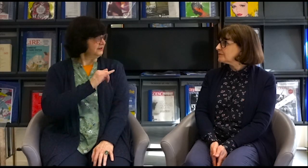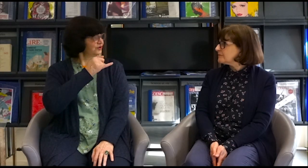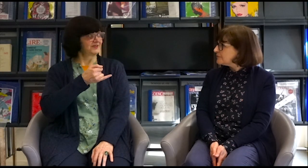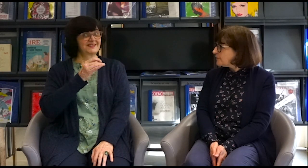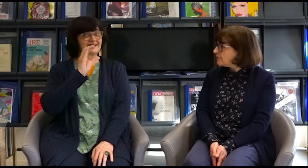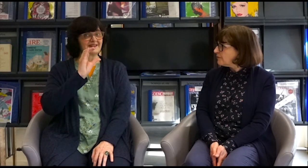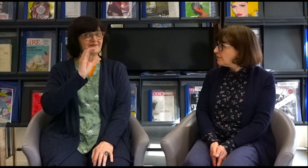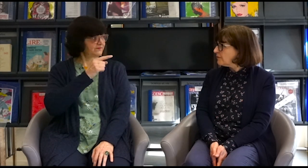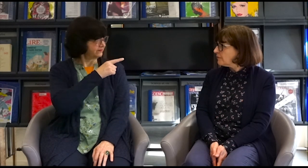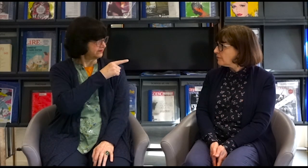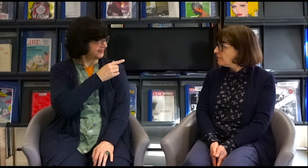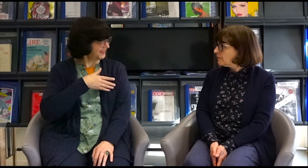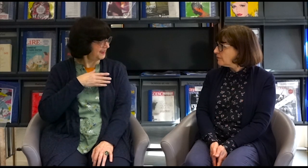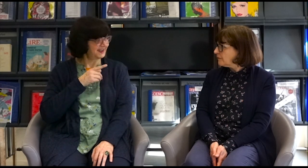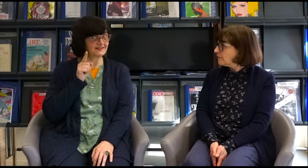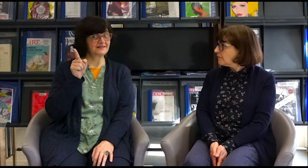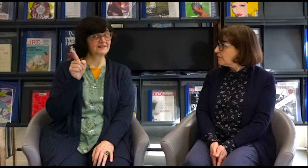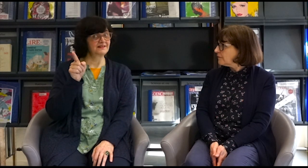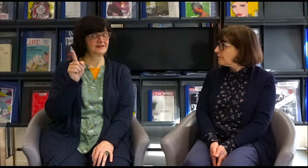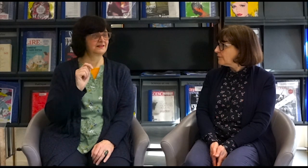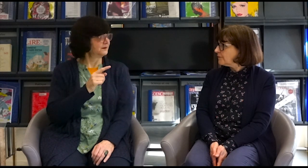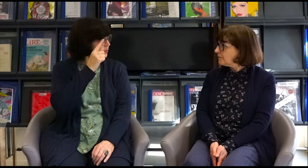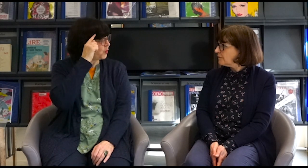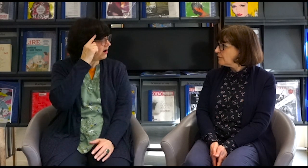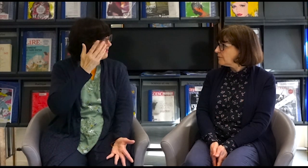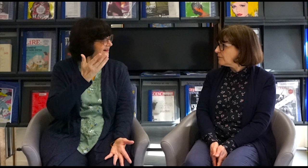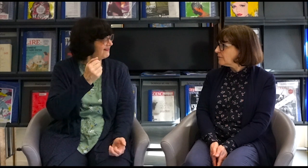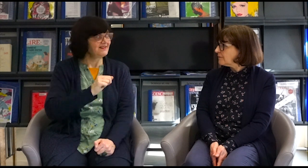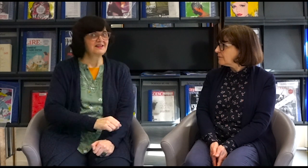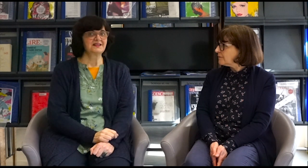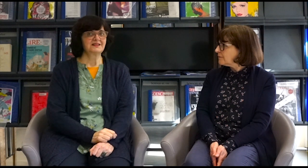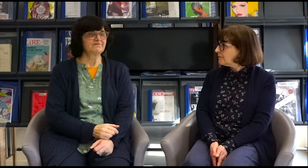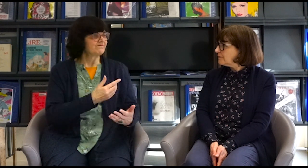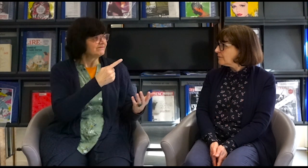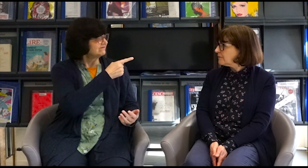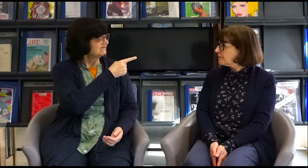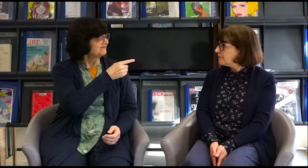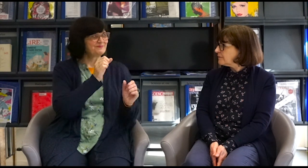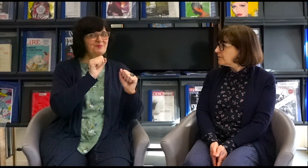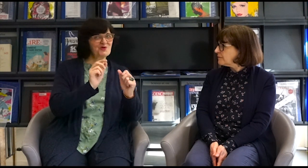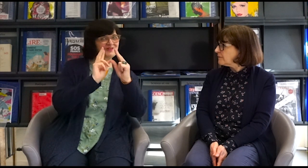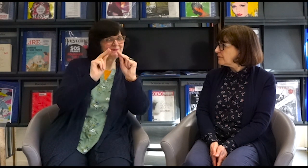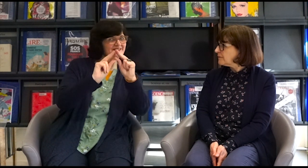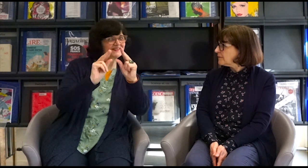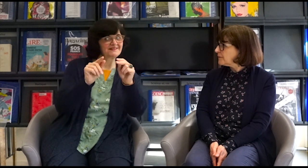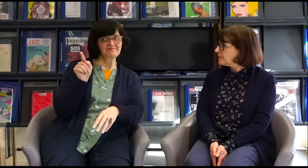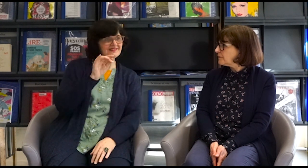Pourquoi t’es-tu intéressée à James Castle ? Peux-tu nous parler de lui ?